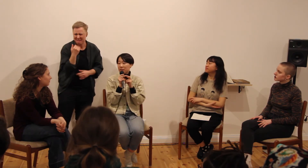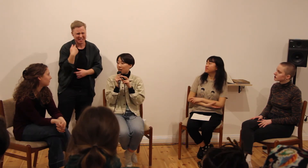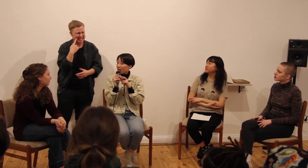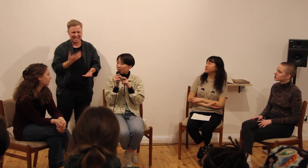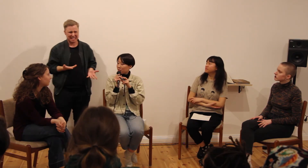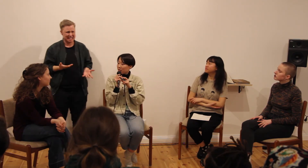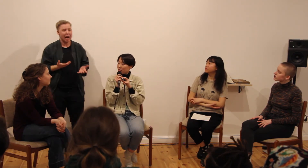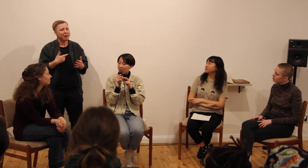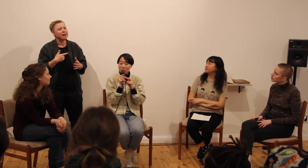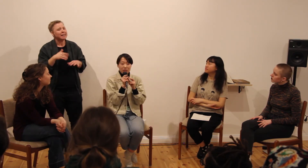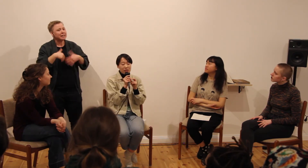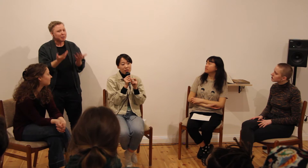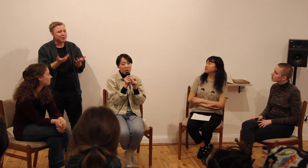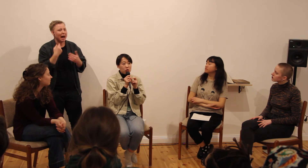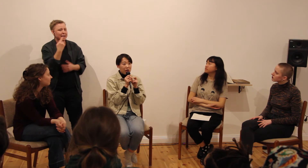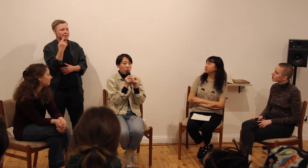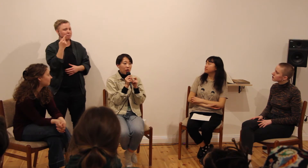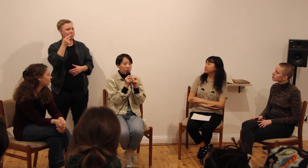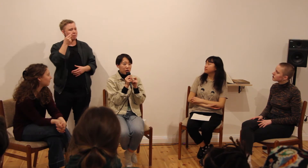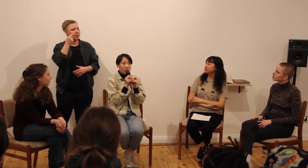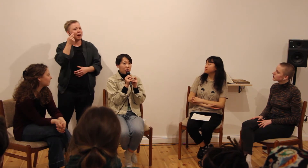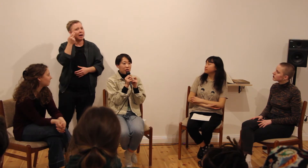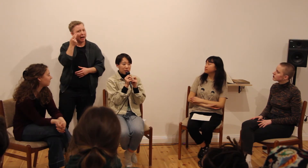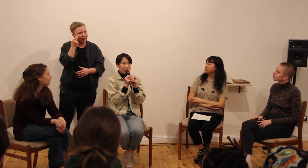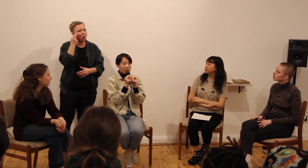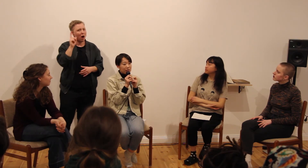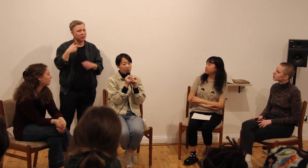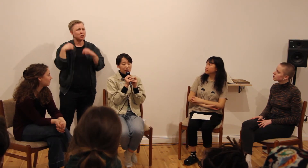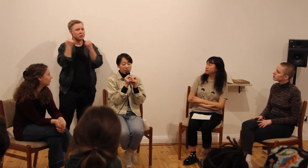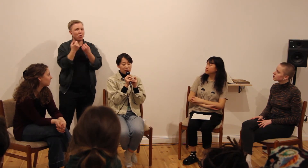Und das war wirklich spät für mich. Ich war um die 21 oder auch 22.